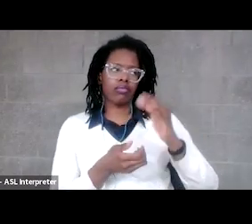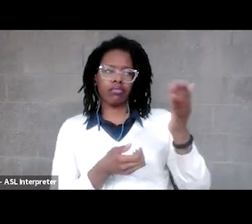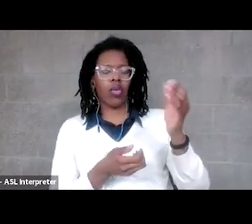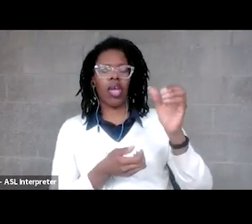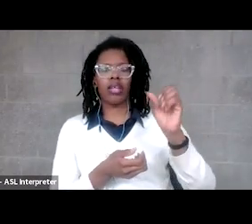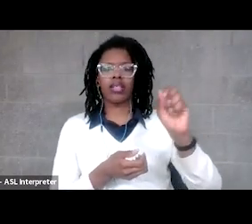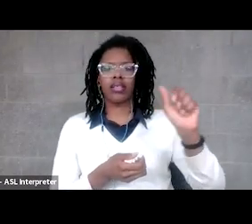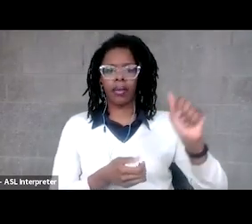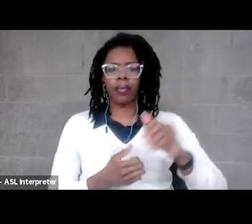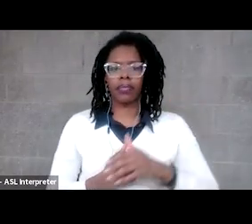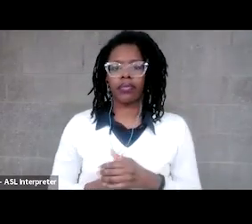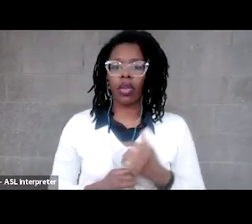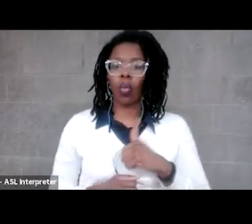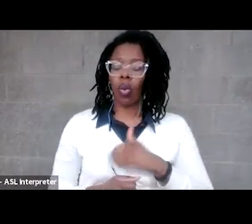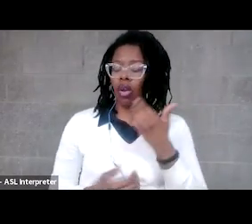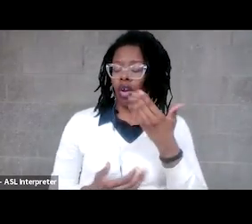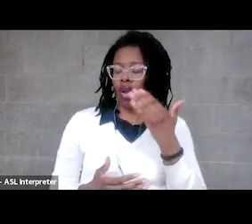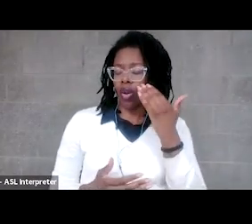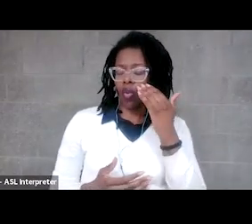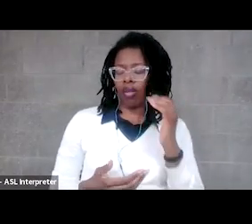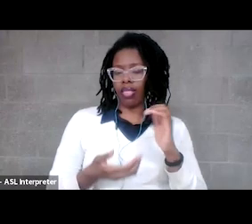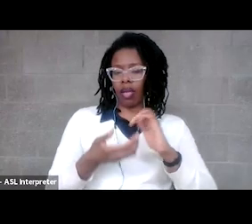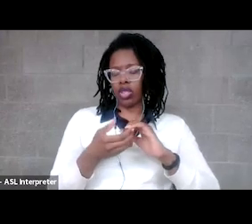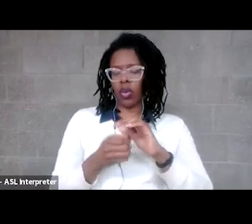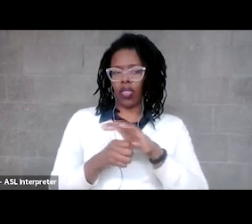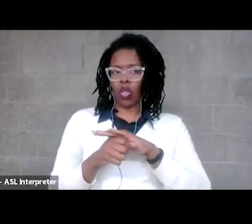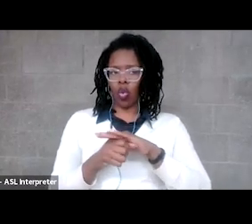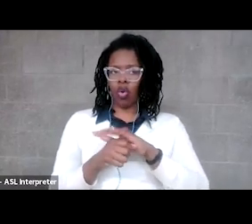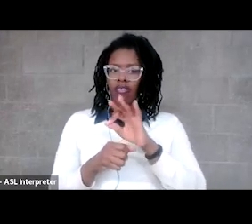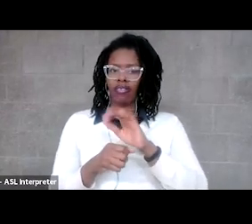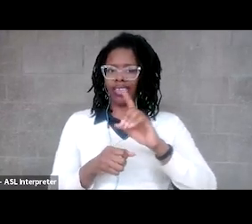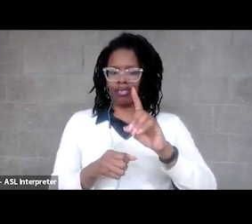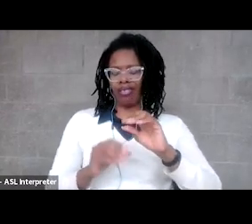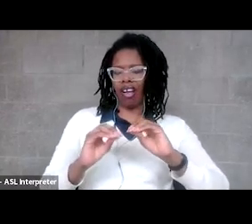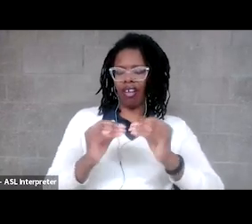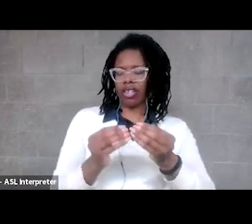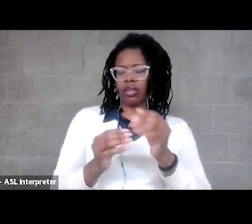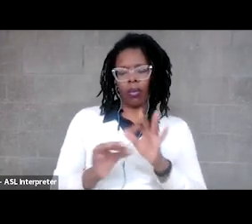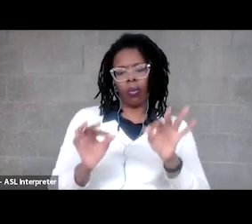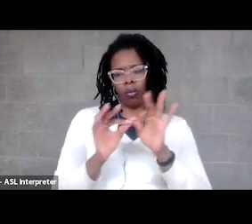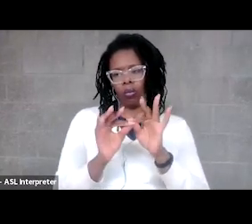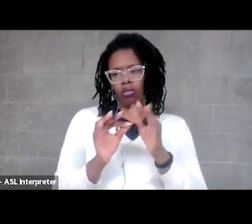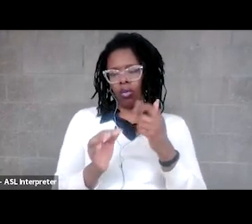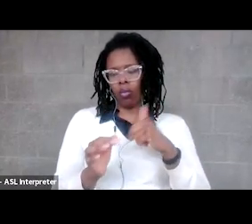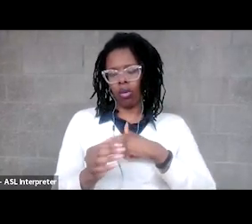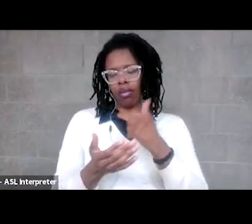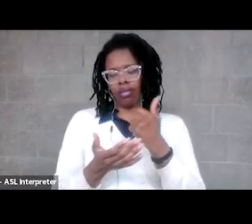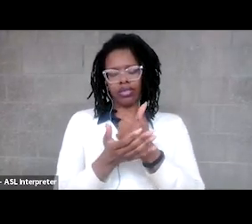Sabemos lo importante que es colaborar con las oficinas locales de la SSA mientras ayudamos con las solicitudes.